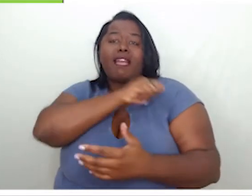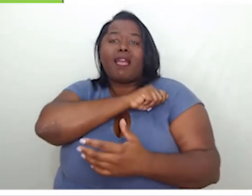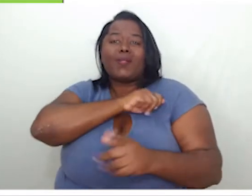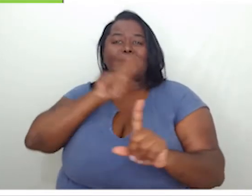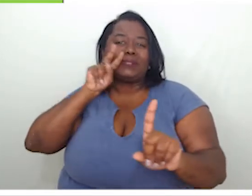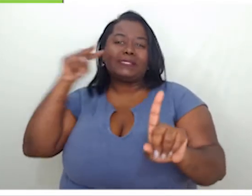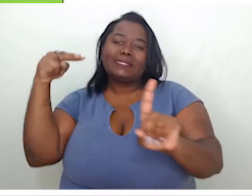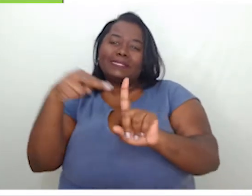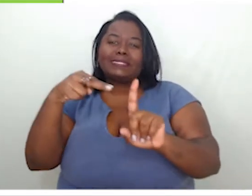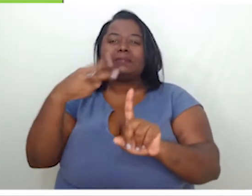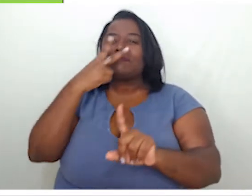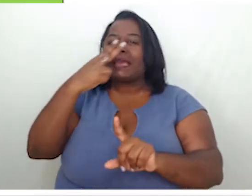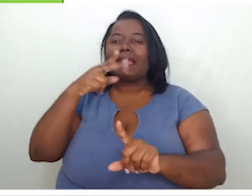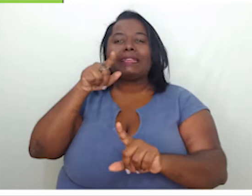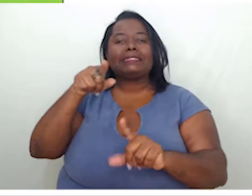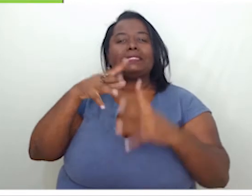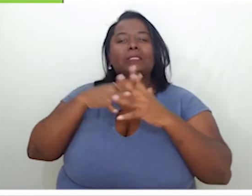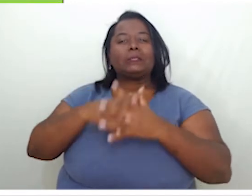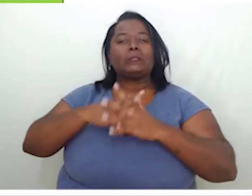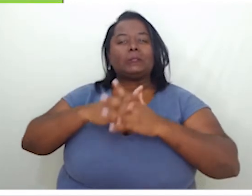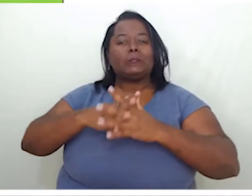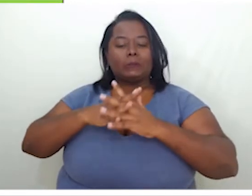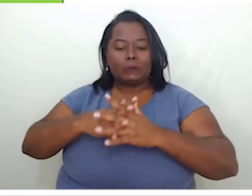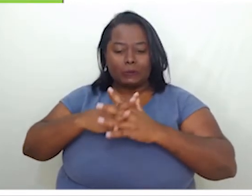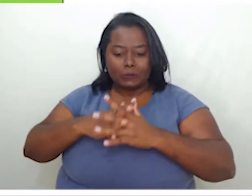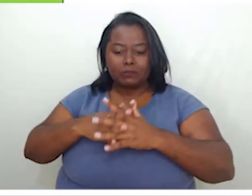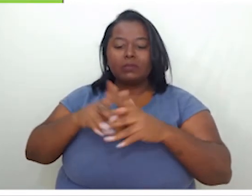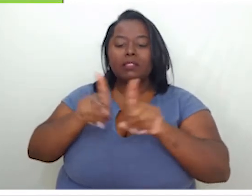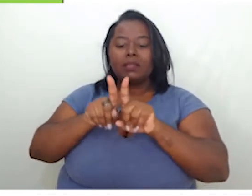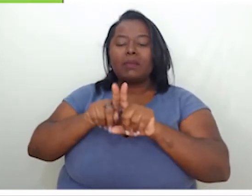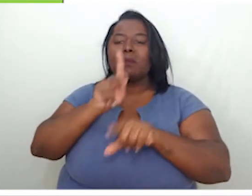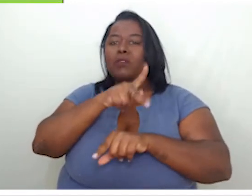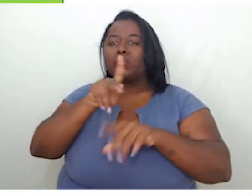si todos los profesores usan diferentes sistemas de gestión de aprendizaje y herramientas.